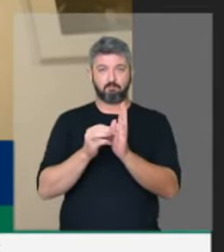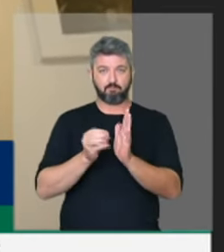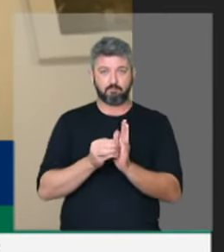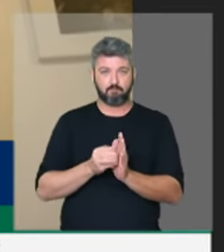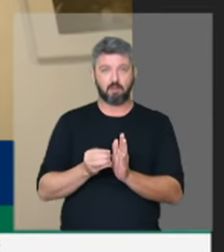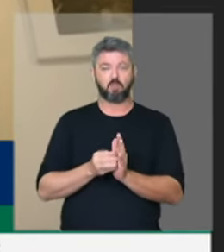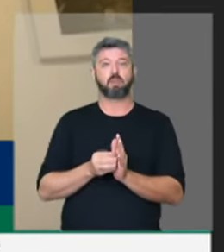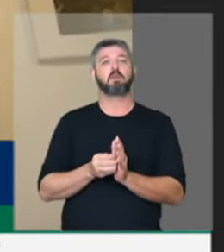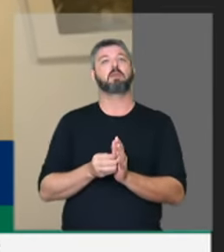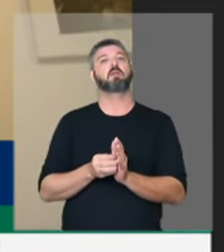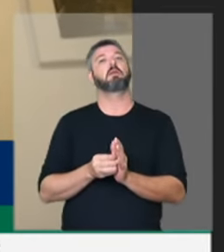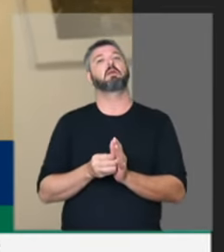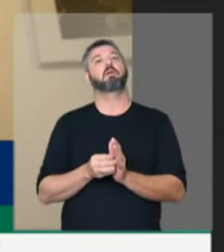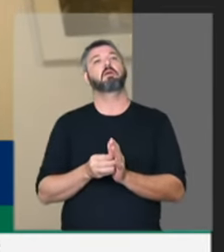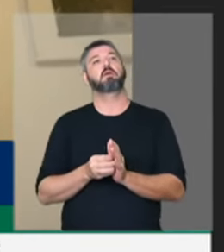PARA O TRATAMENTO DAS PESSOAS NOS ESTADOS MAIS GRAVES DA